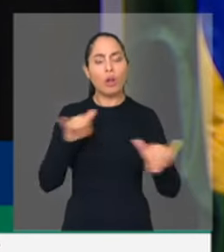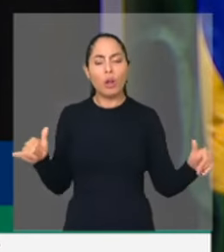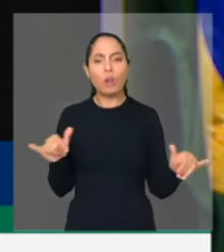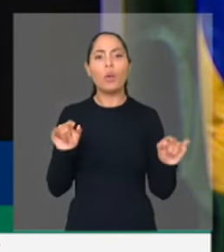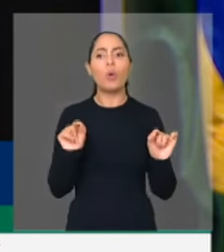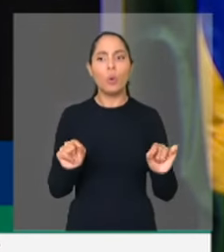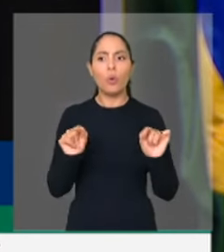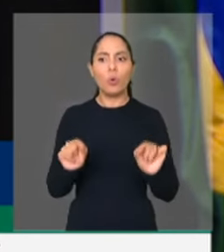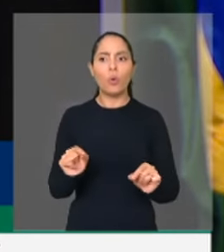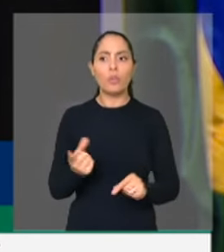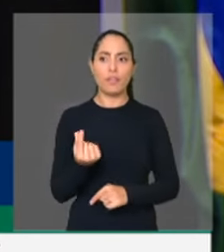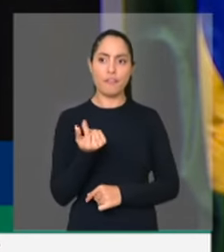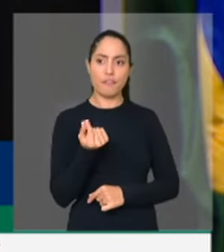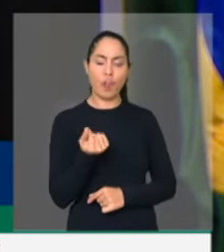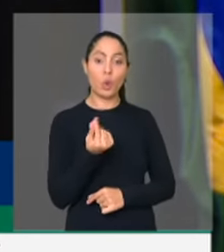FICARÁCONSIGNADO NO.... NO